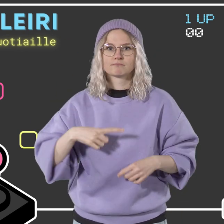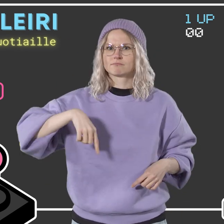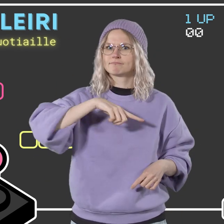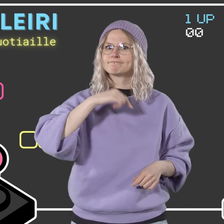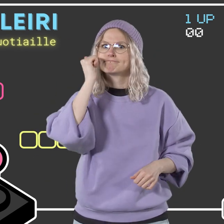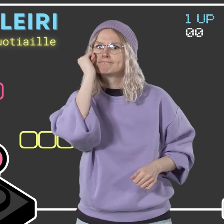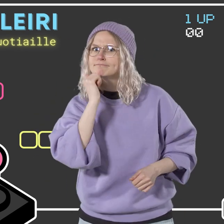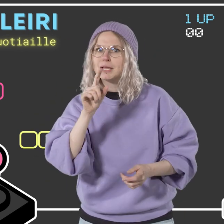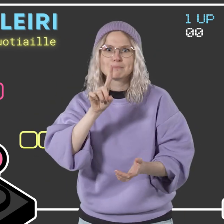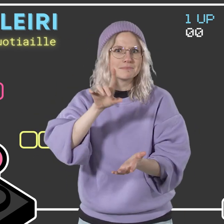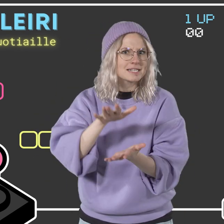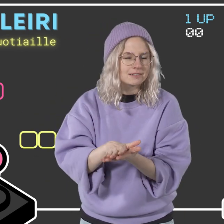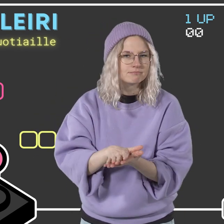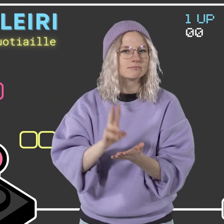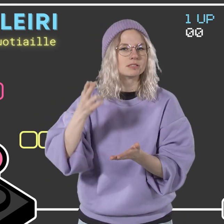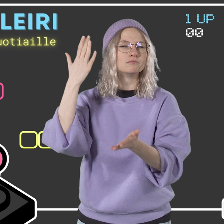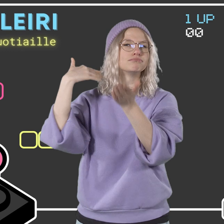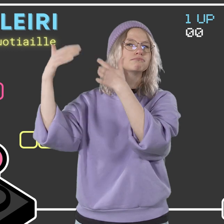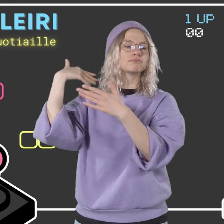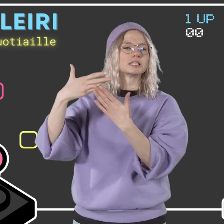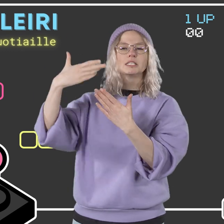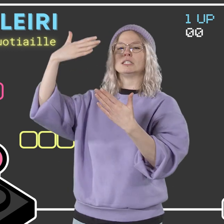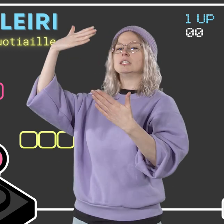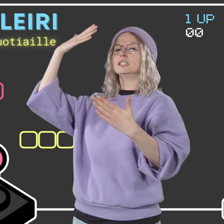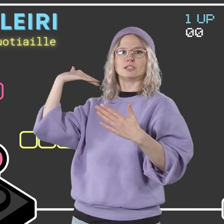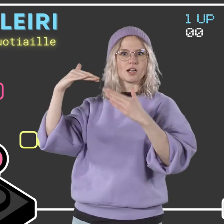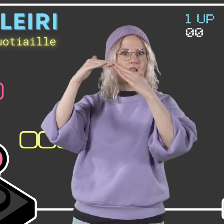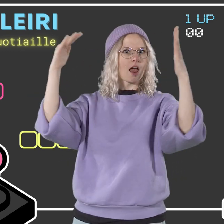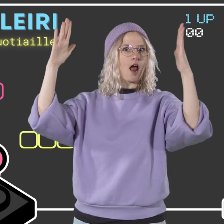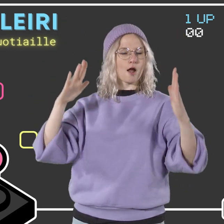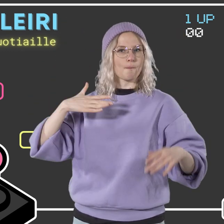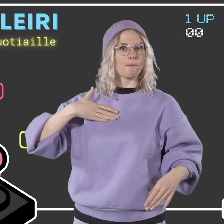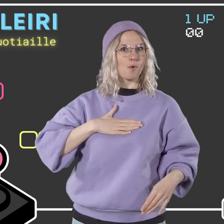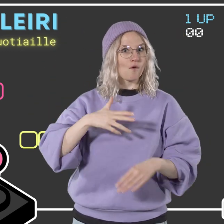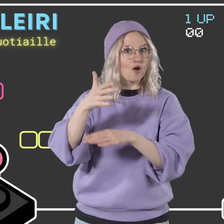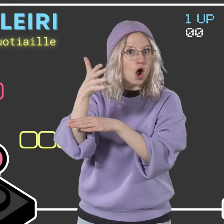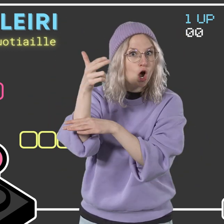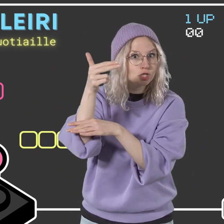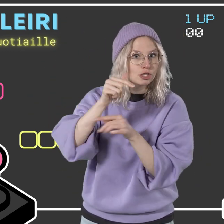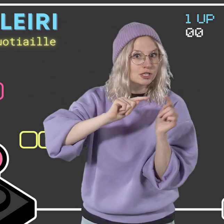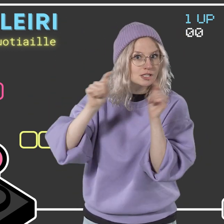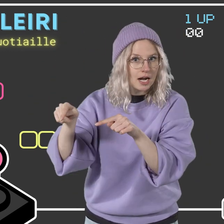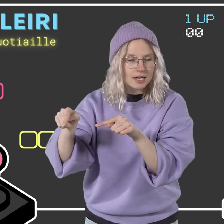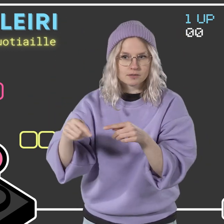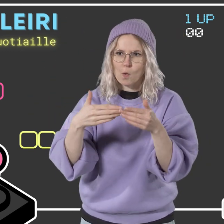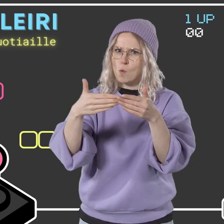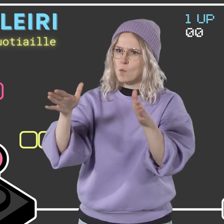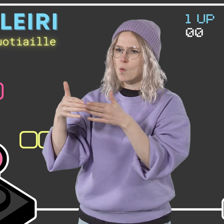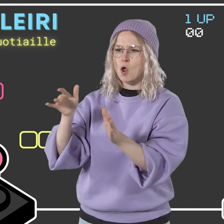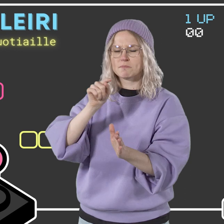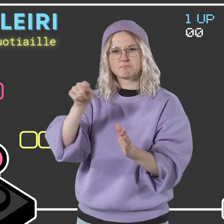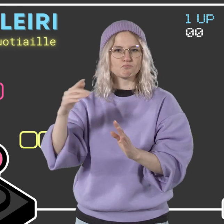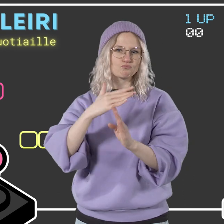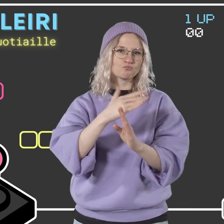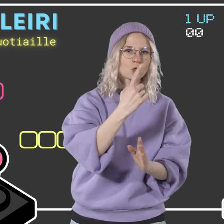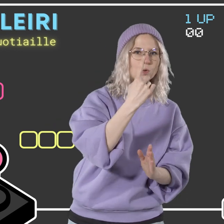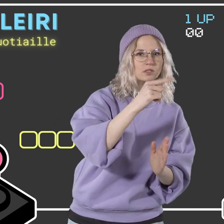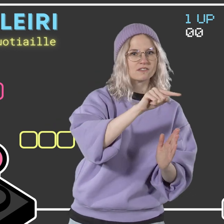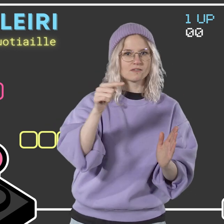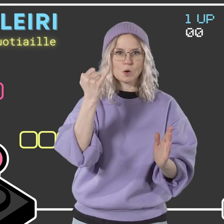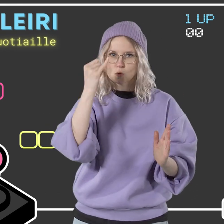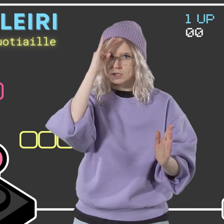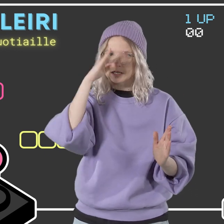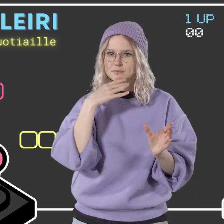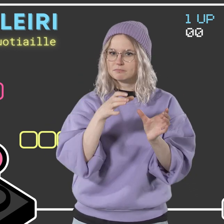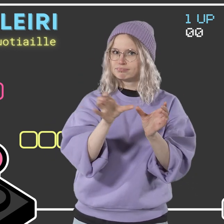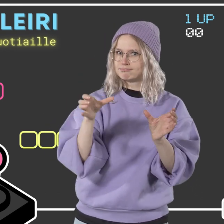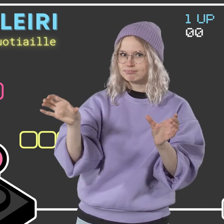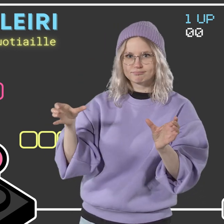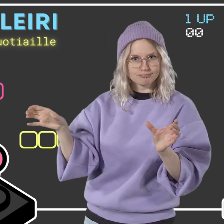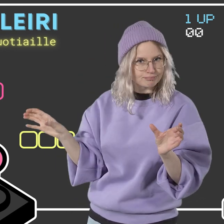Majoitumme historiallisessa talossa Porvoo Hostellissa 1−6 hengen huoneissa.